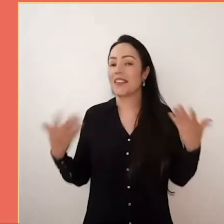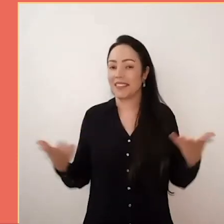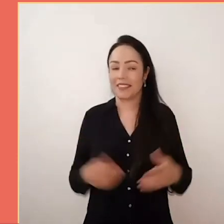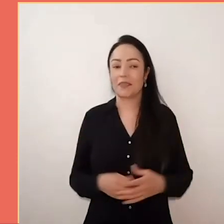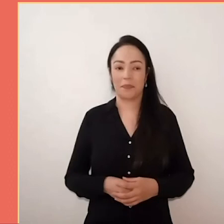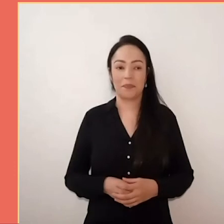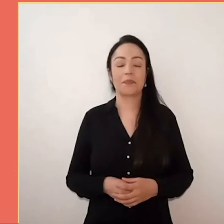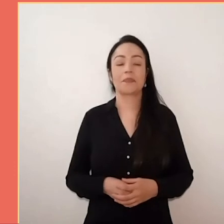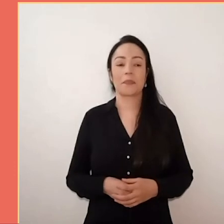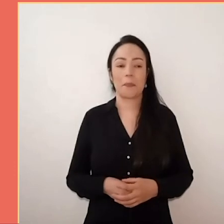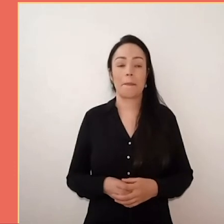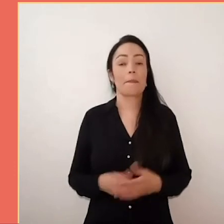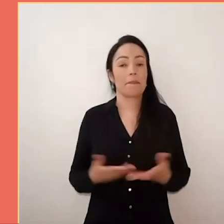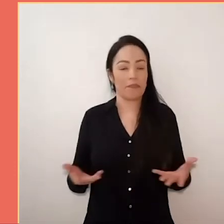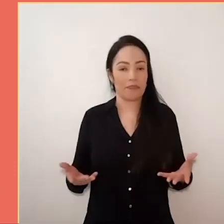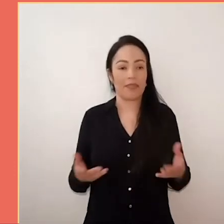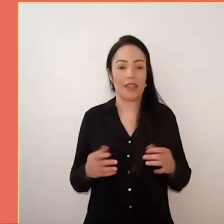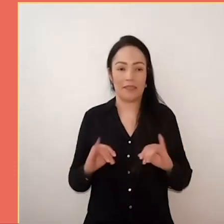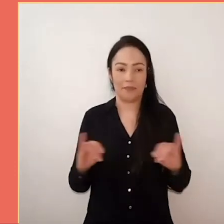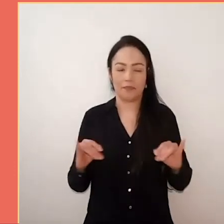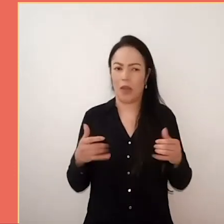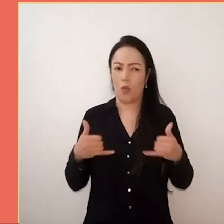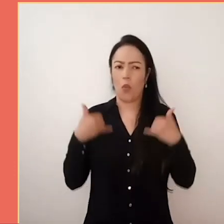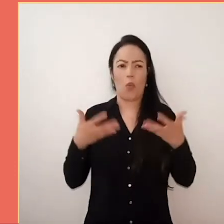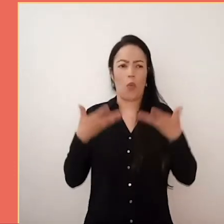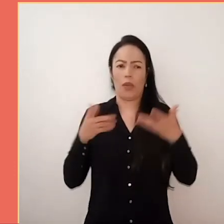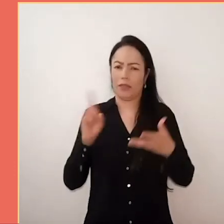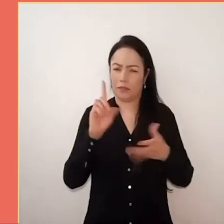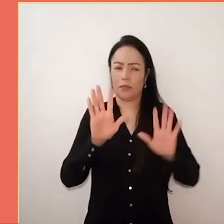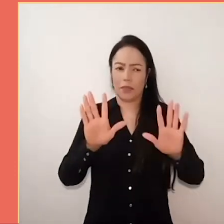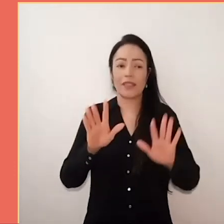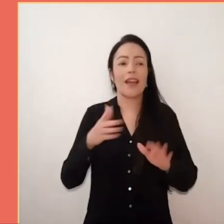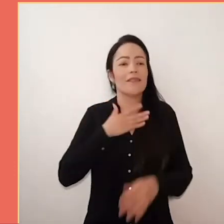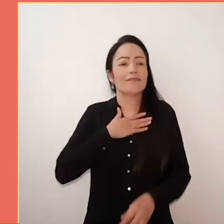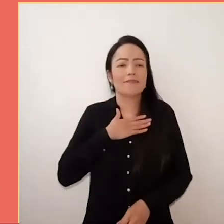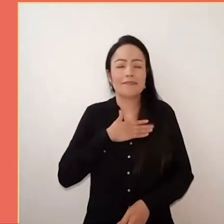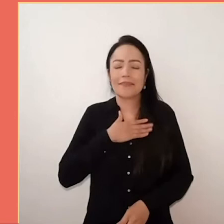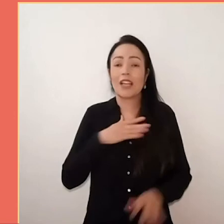Então, assim sem quere ser arrogante, petulante, eu diria que delícia se todas as pessoas